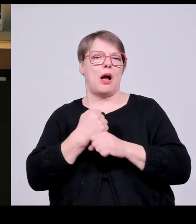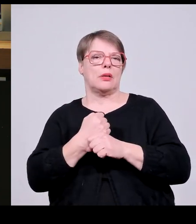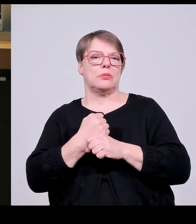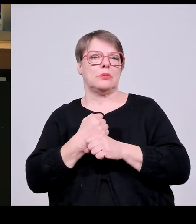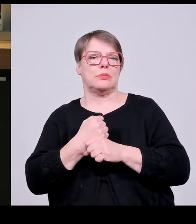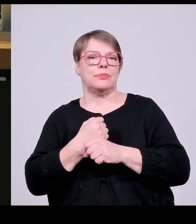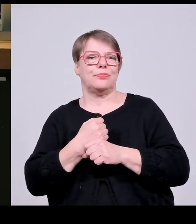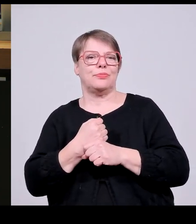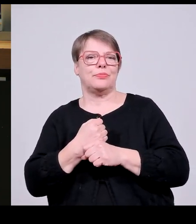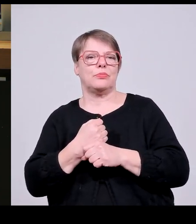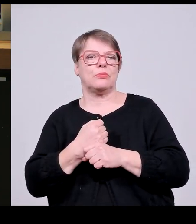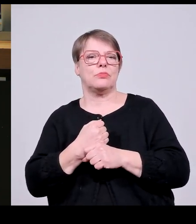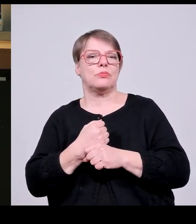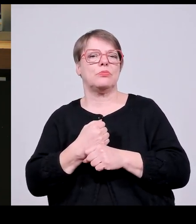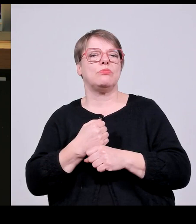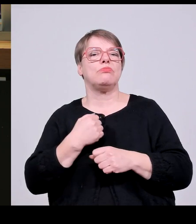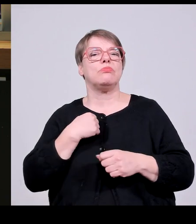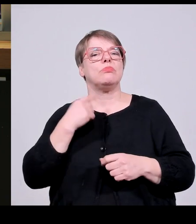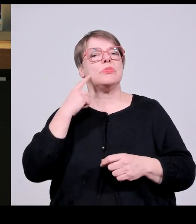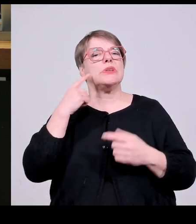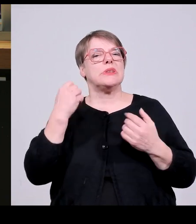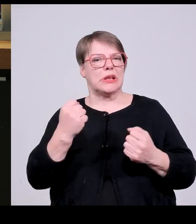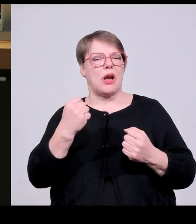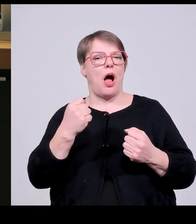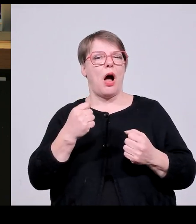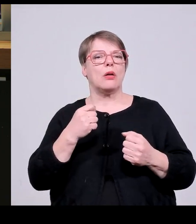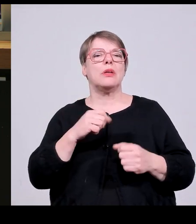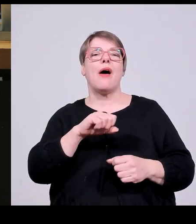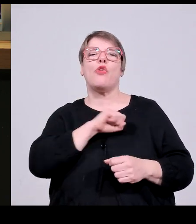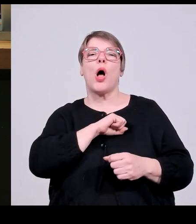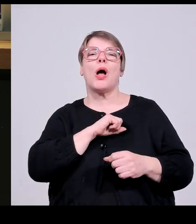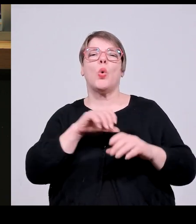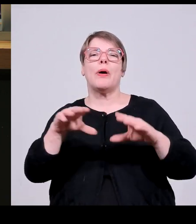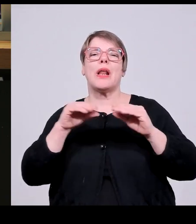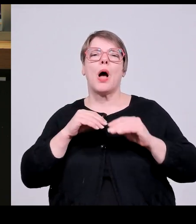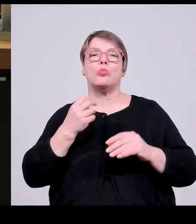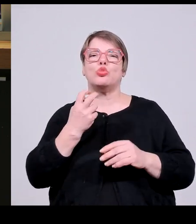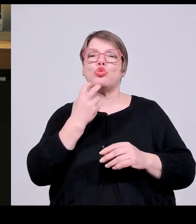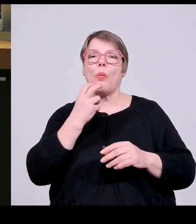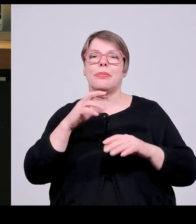kommunale HAnd anzuführen. Deshalb soll das Land Berlin die Vattenfall Wärme und Anteil